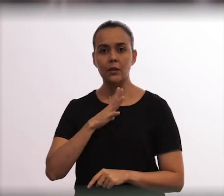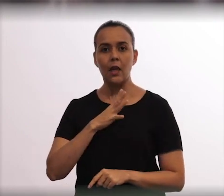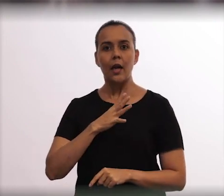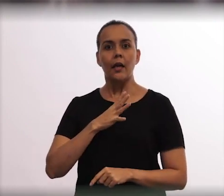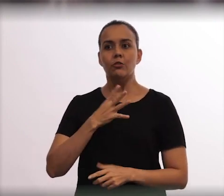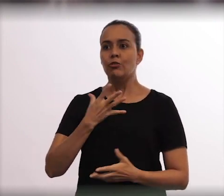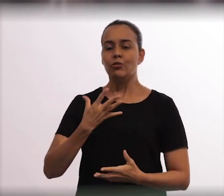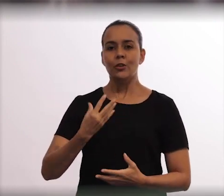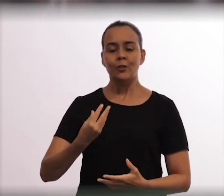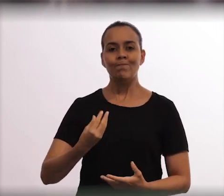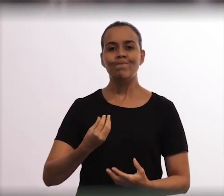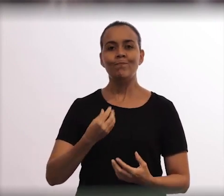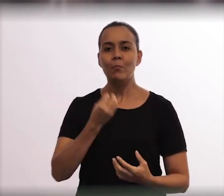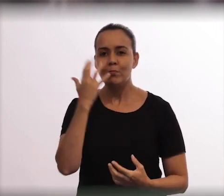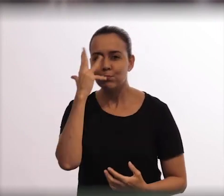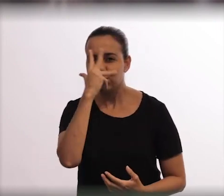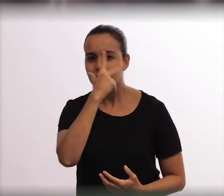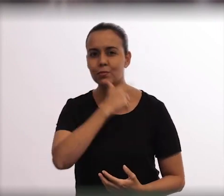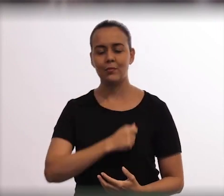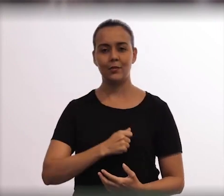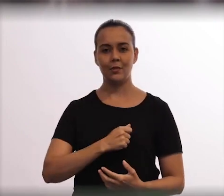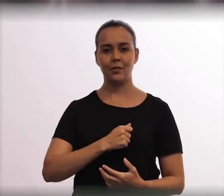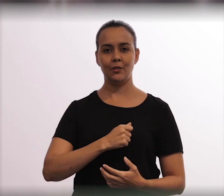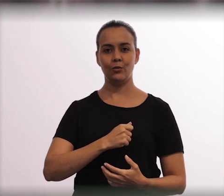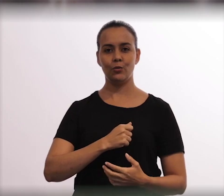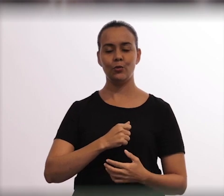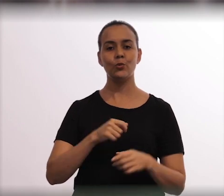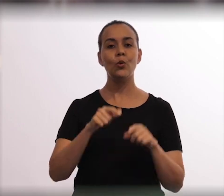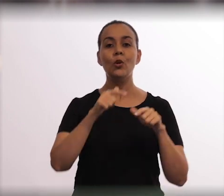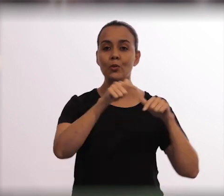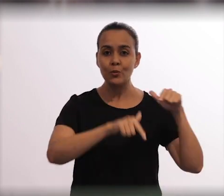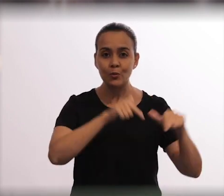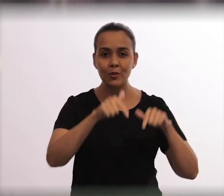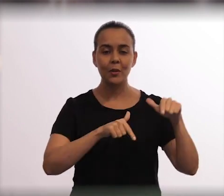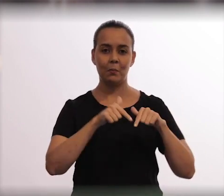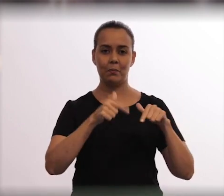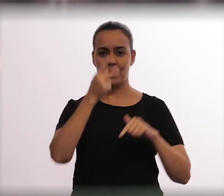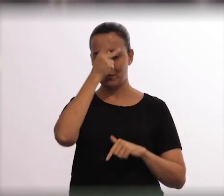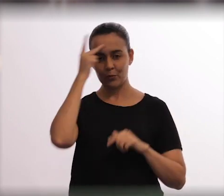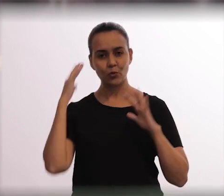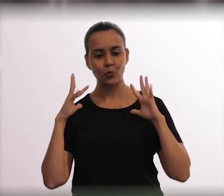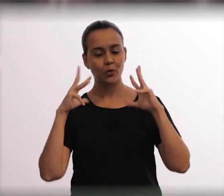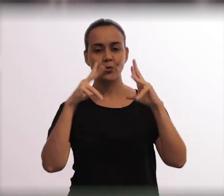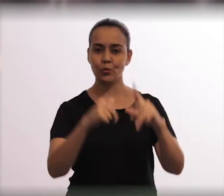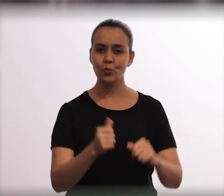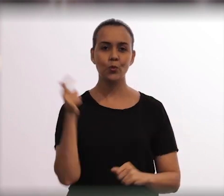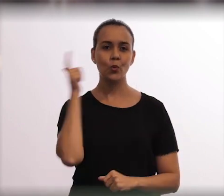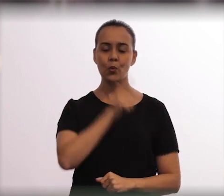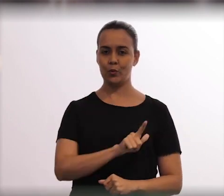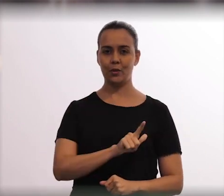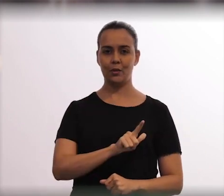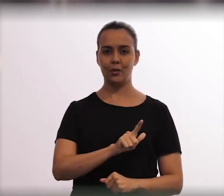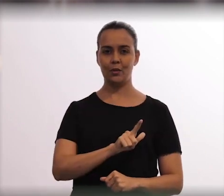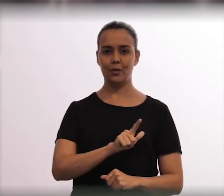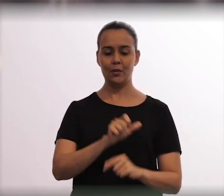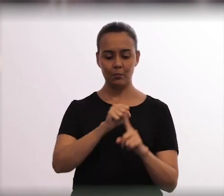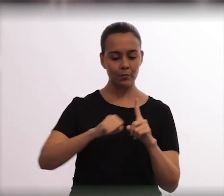com mercados dinâmicos e competitivos, com comunidades, com sociedades muito engajadas no seu território